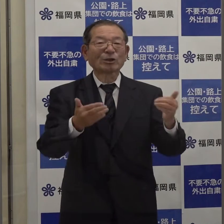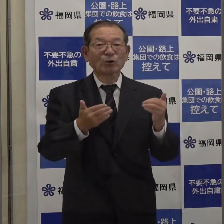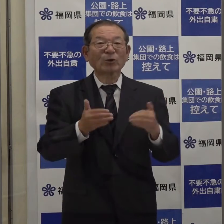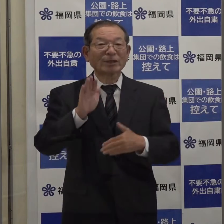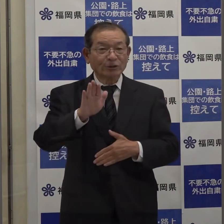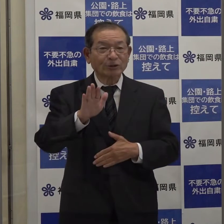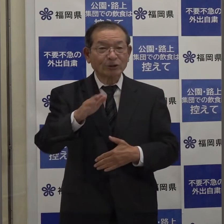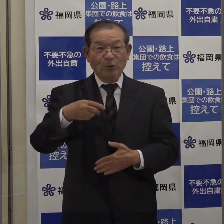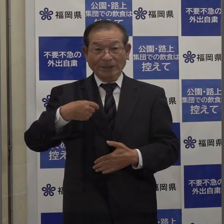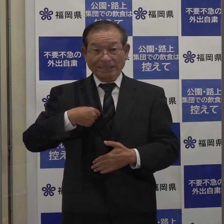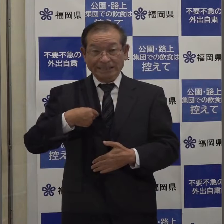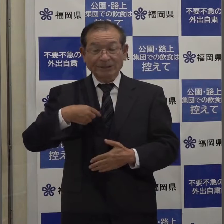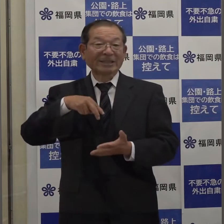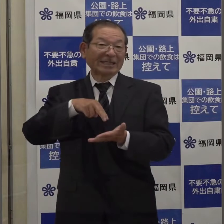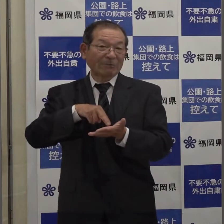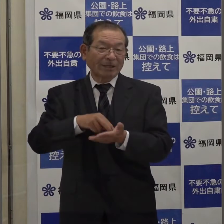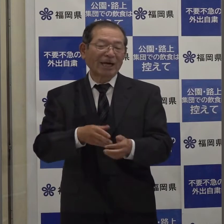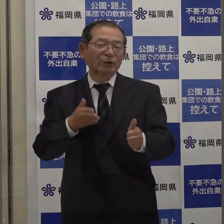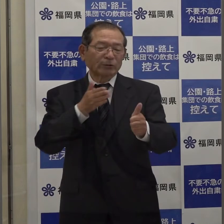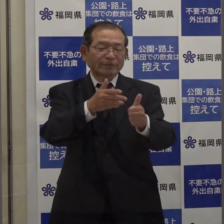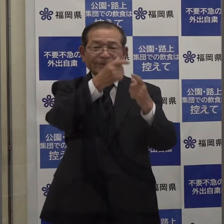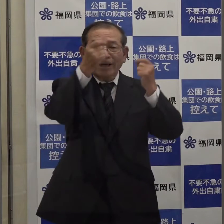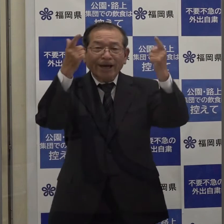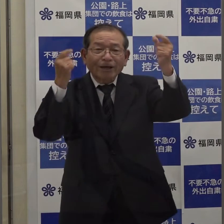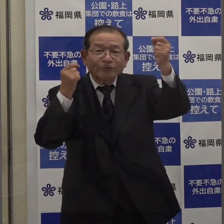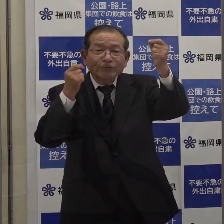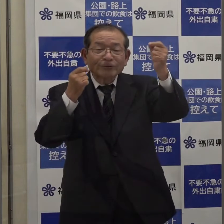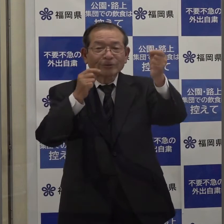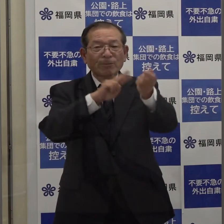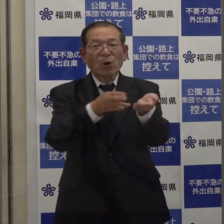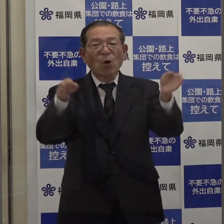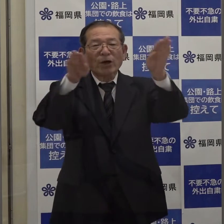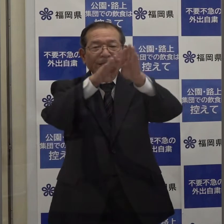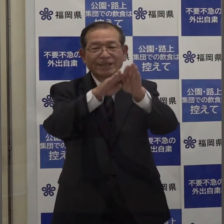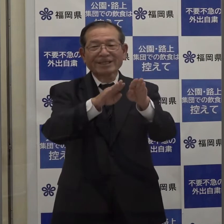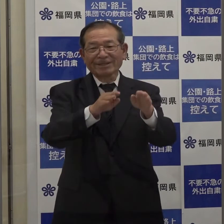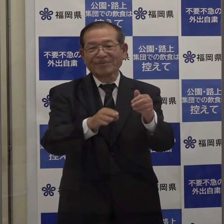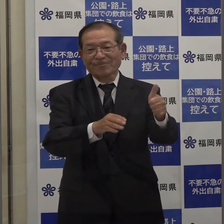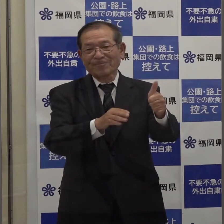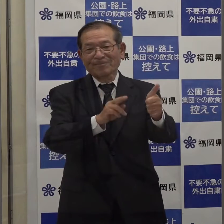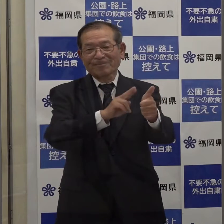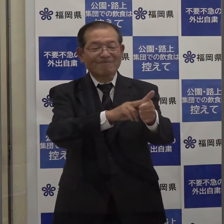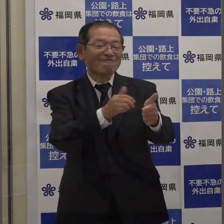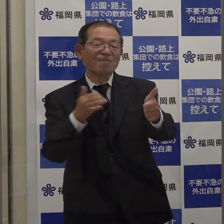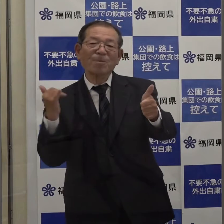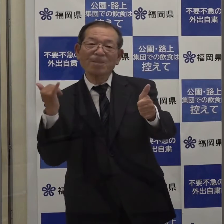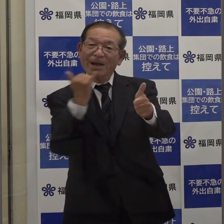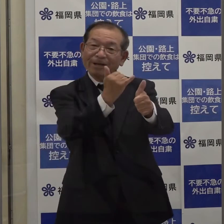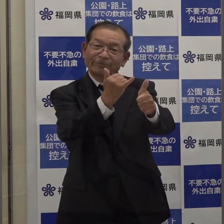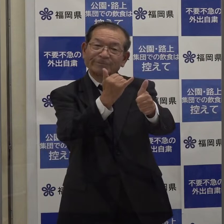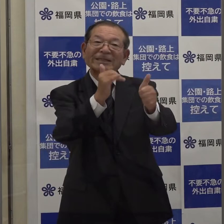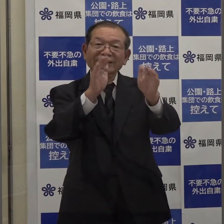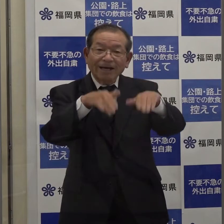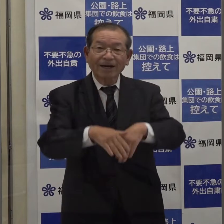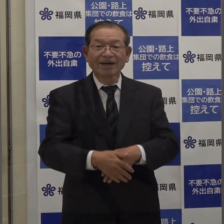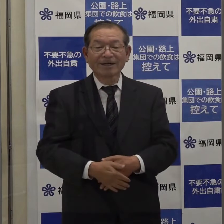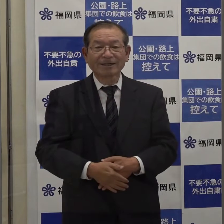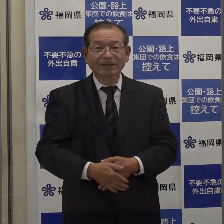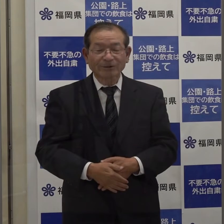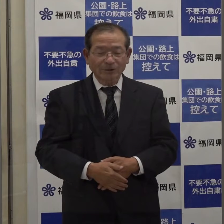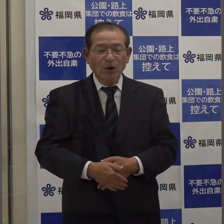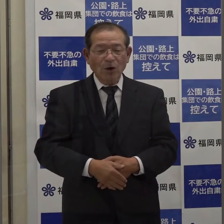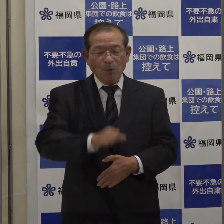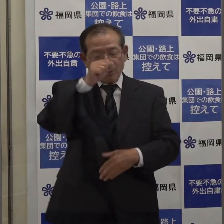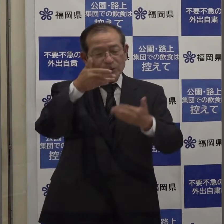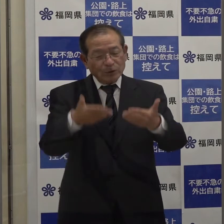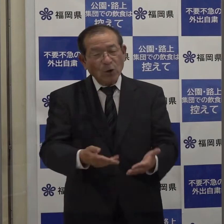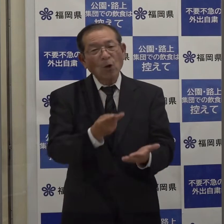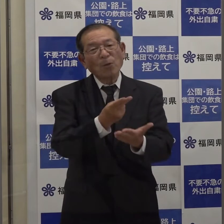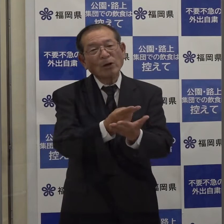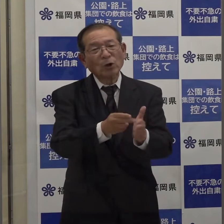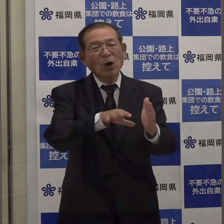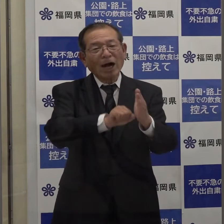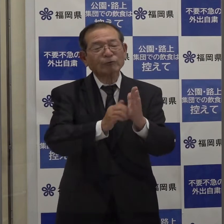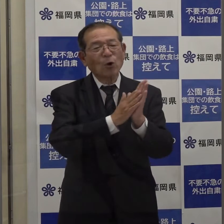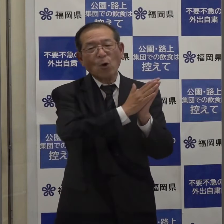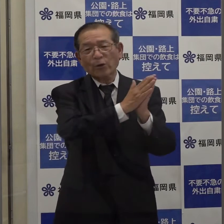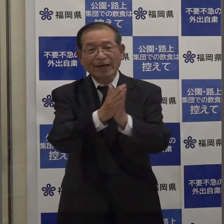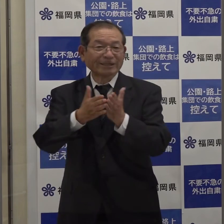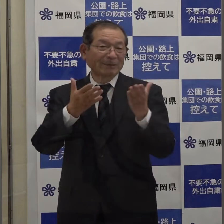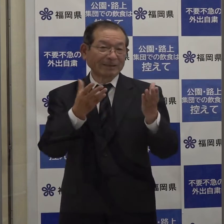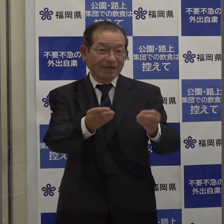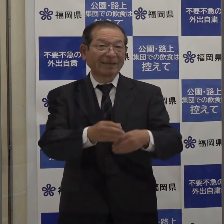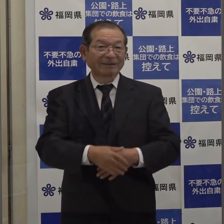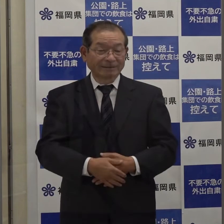私からも直接 大学病院の院長先生に連絡しまして 重症病床の確保をお願いしています